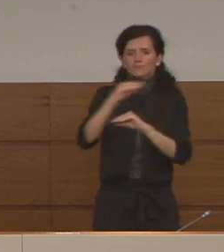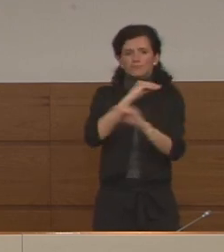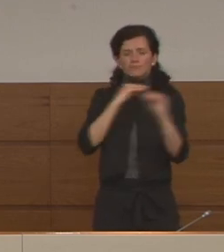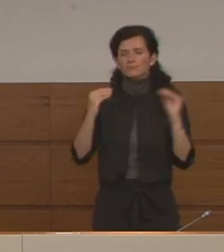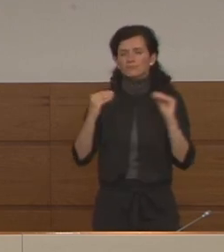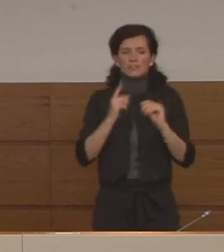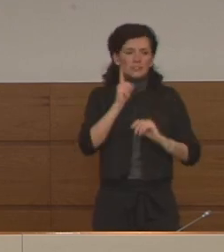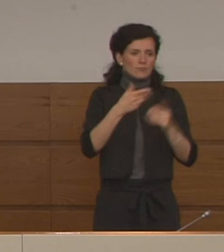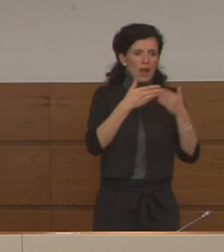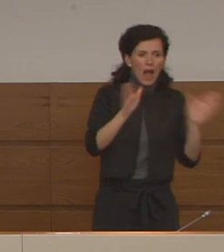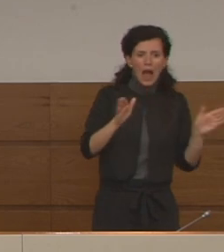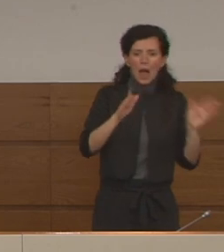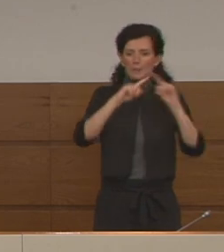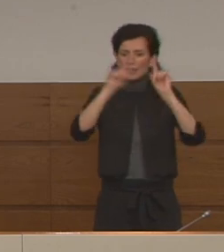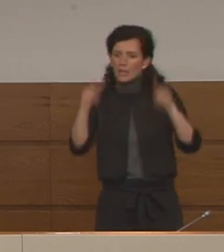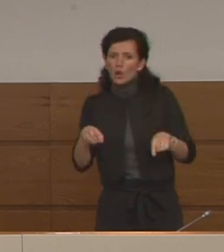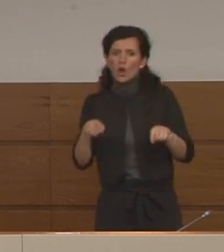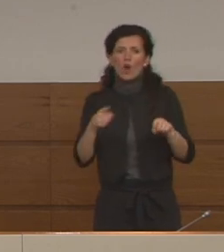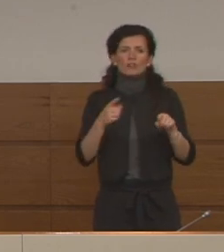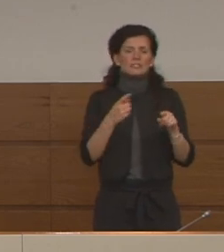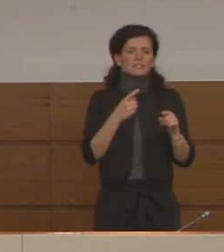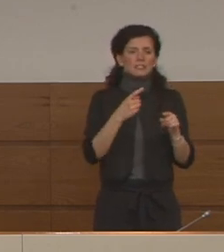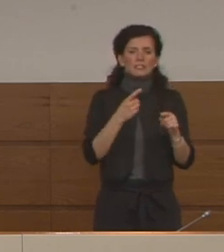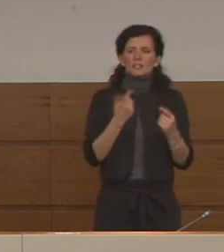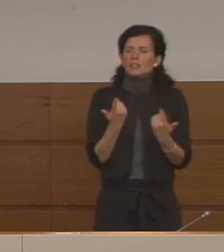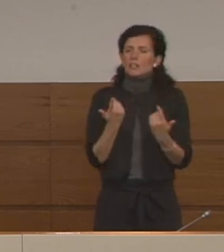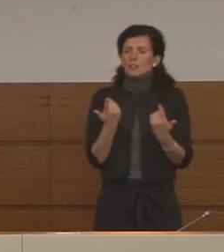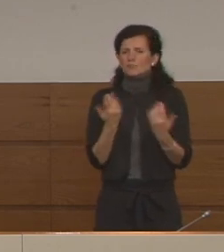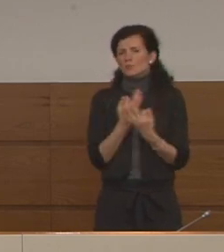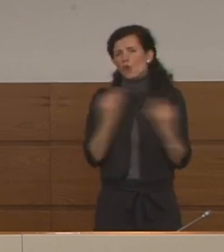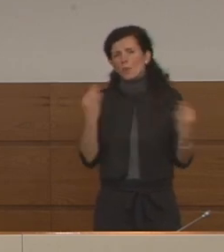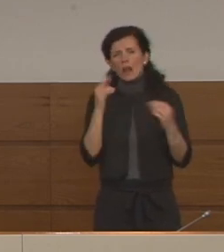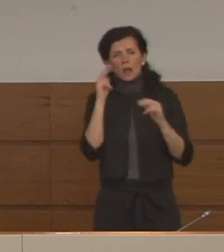esercizi commerciali, quindi dal punto di vista economico una ripresa. Dall'altra